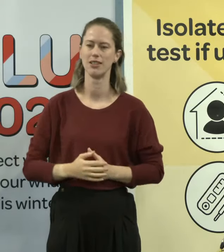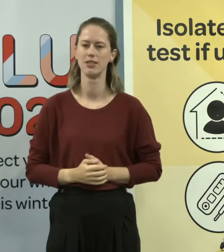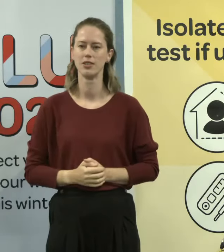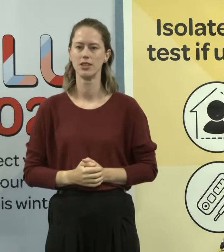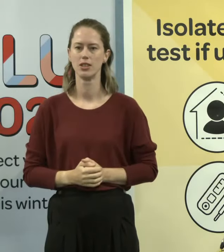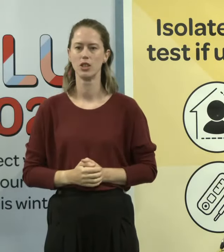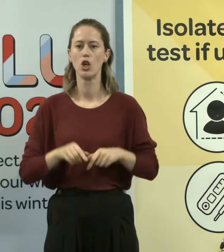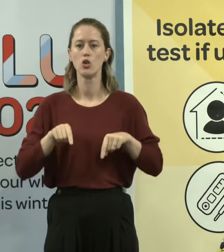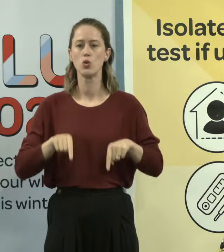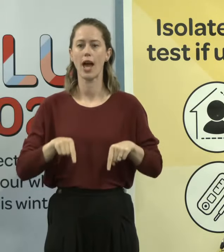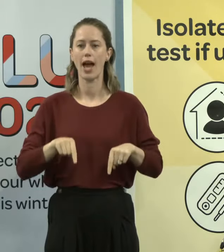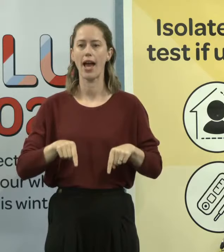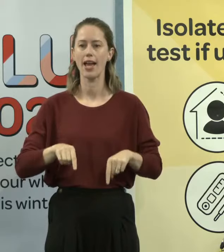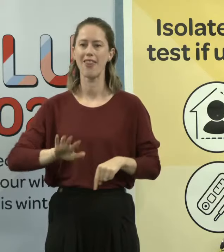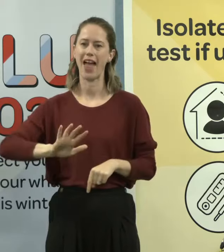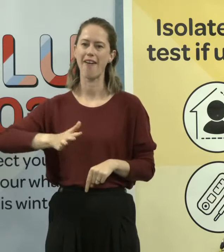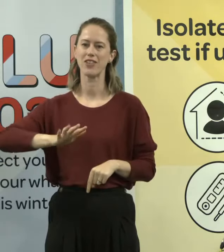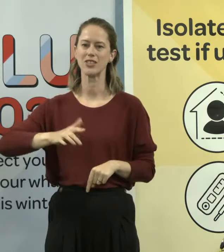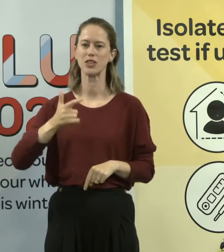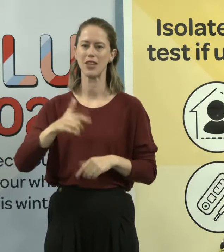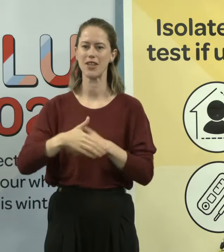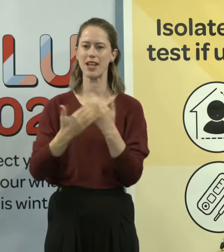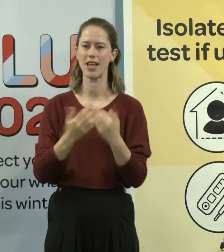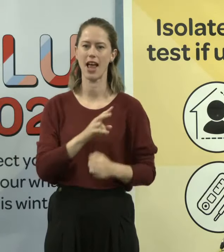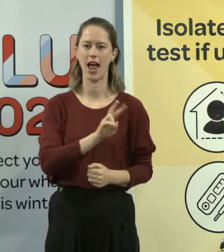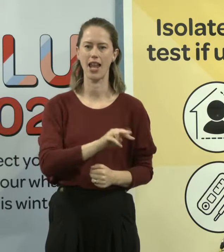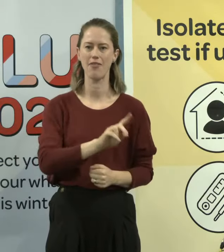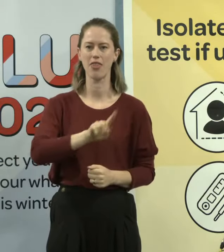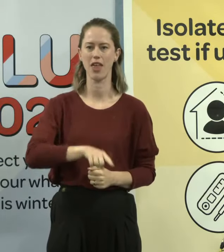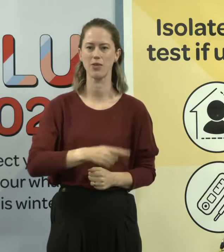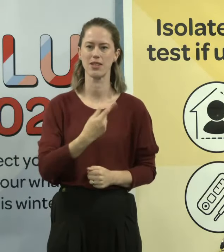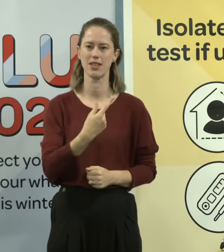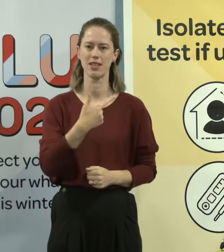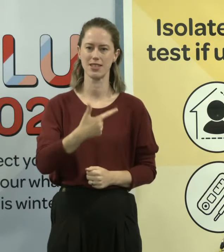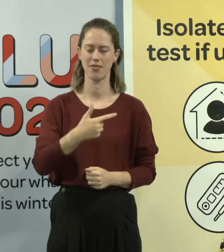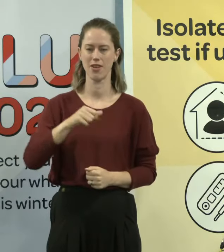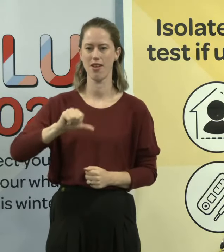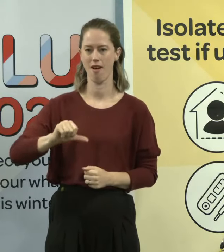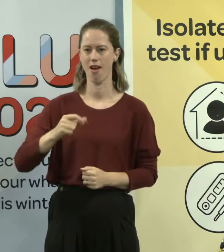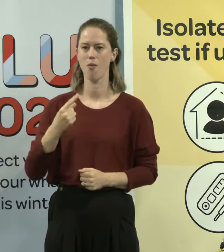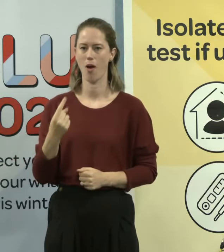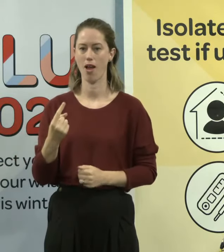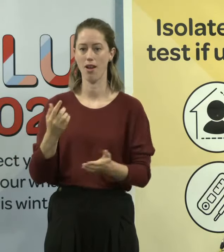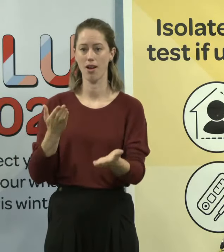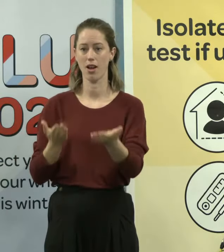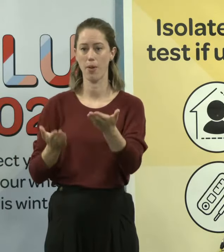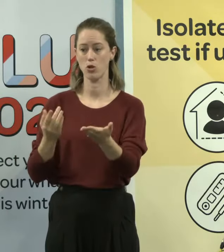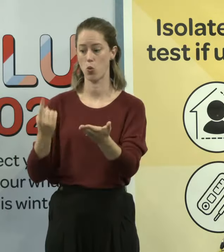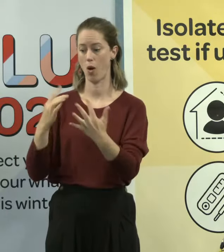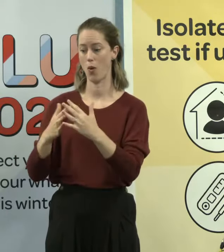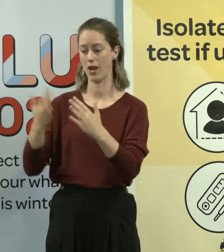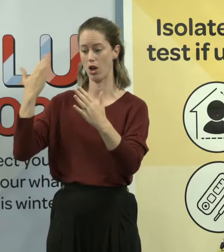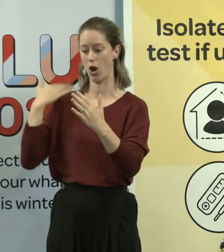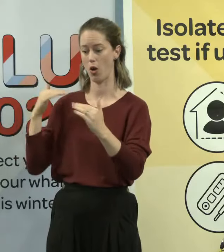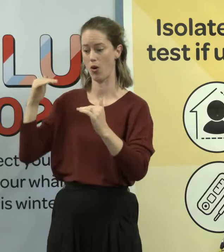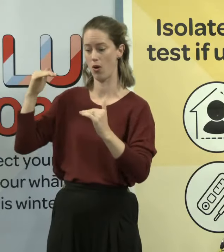A kei te kite matou i a maatau e whitu nga ra e huri haere ana te